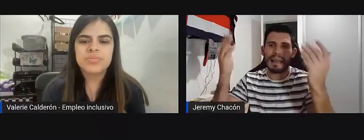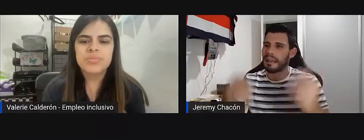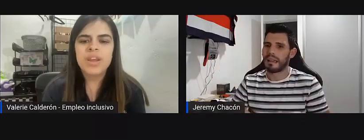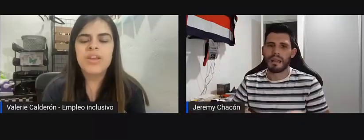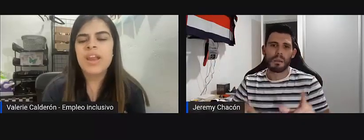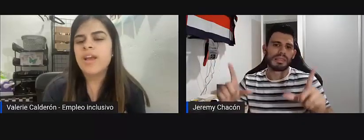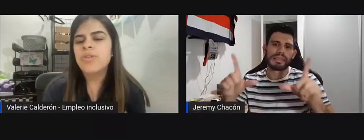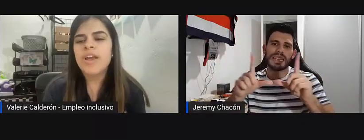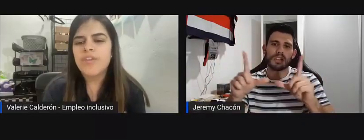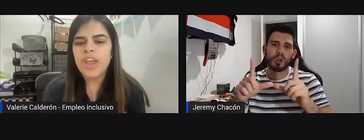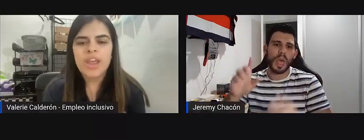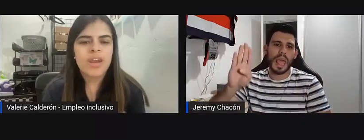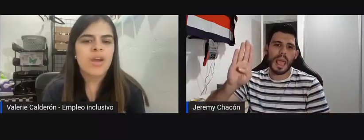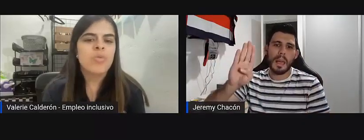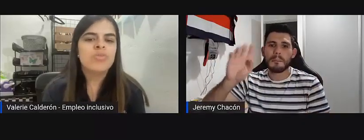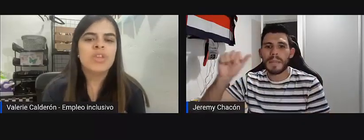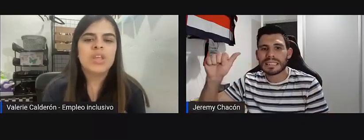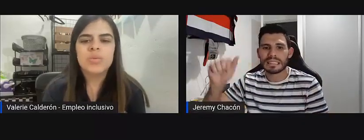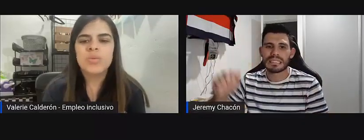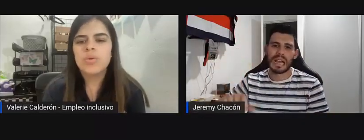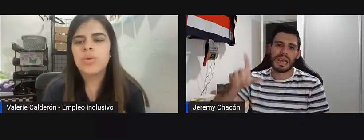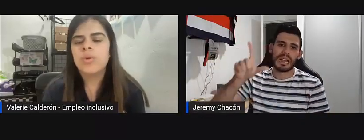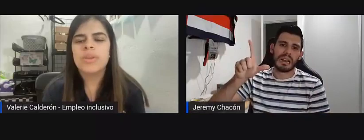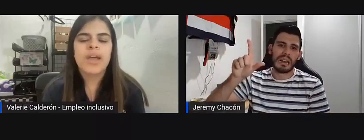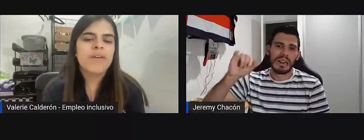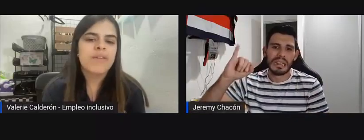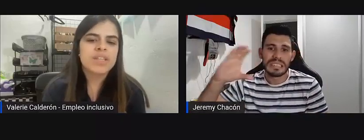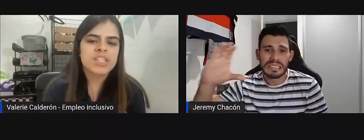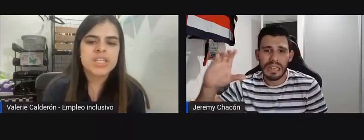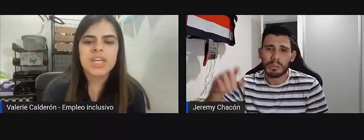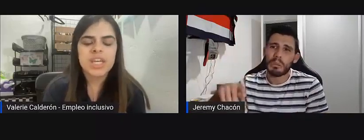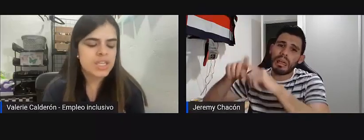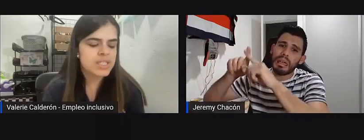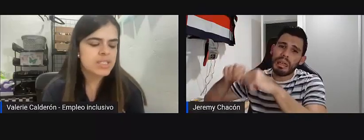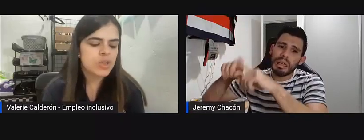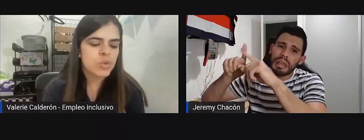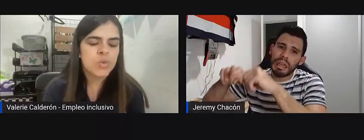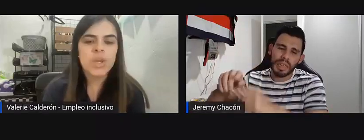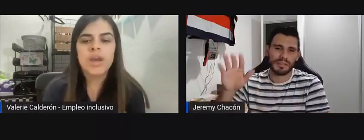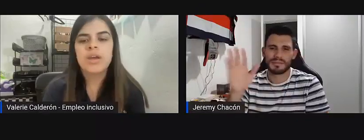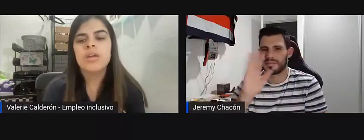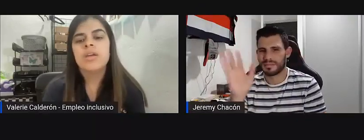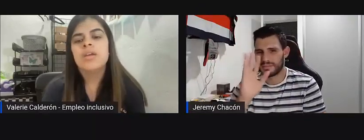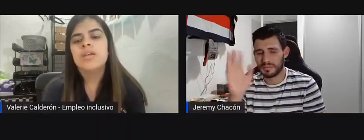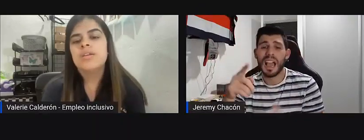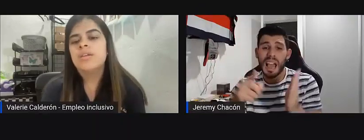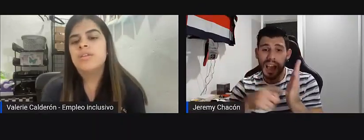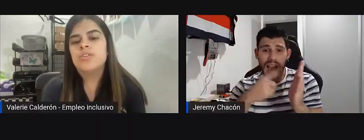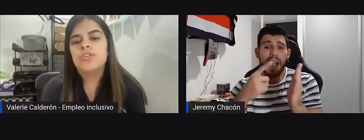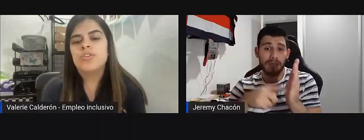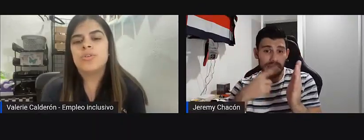una carrera un título verdad que bachiller qué licenciatura no no